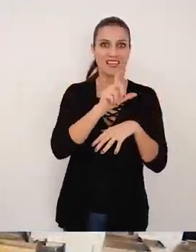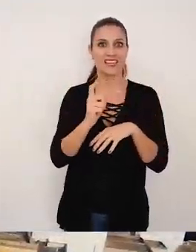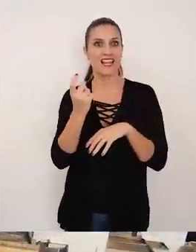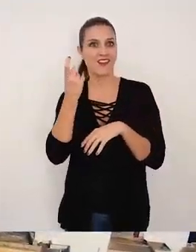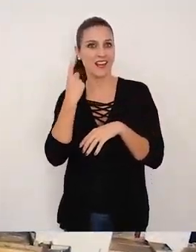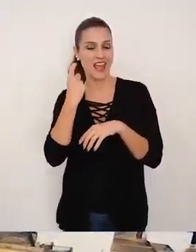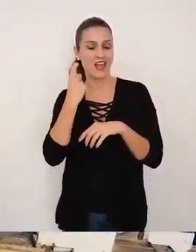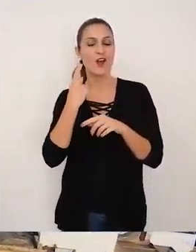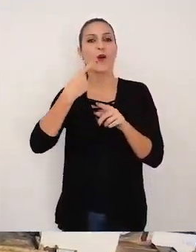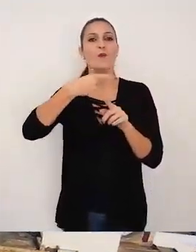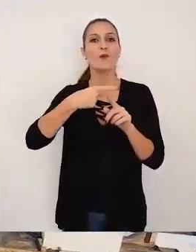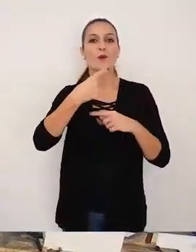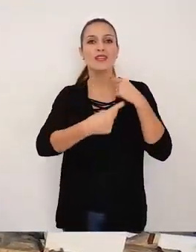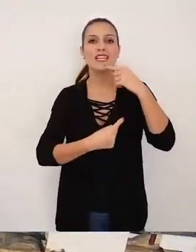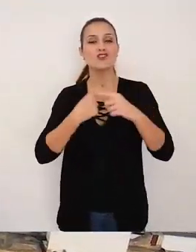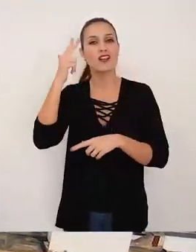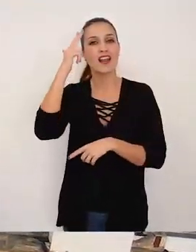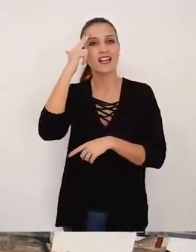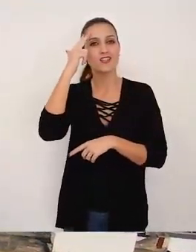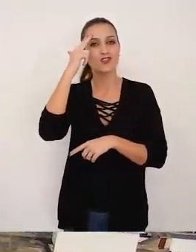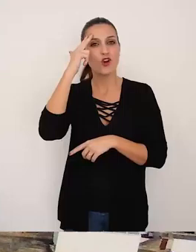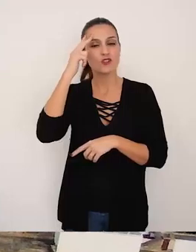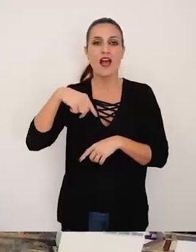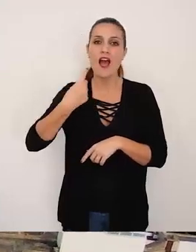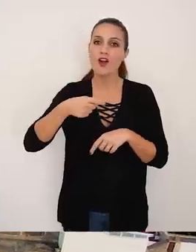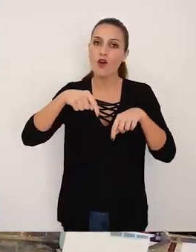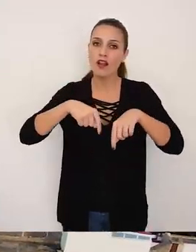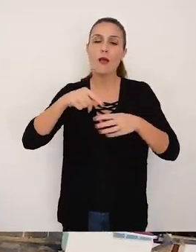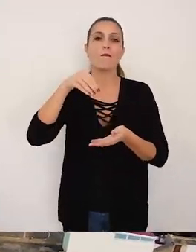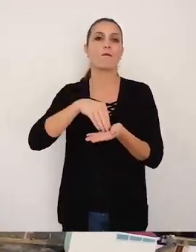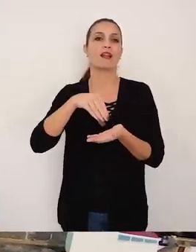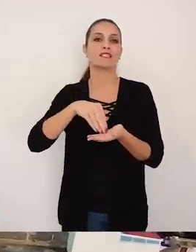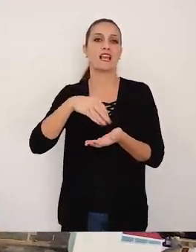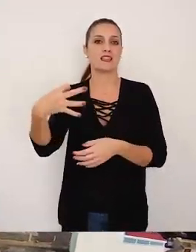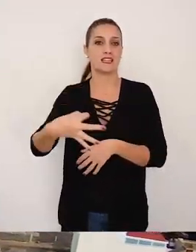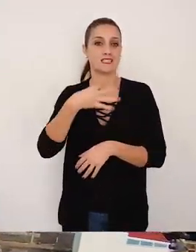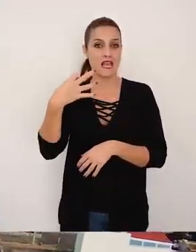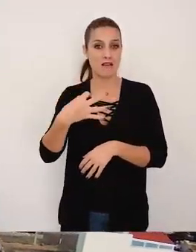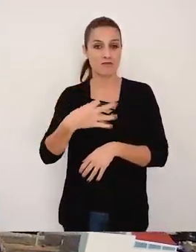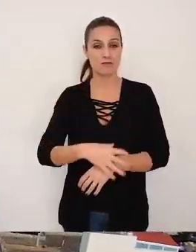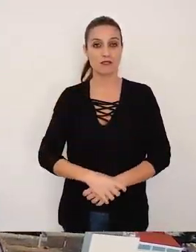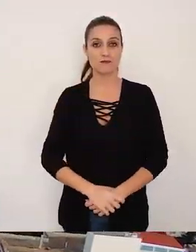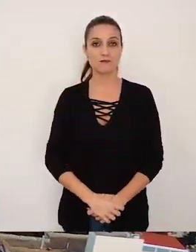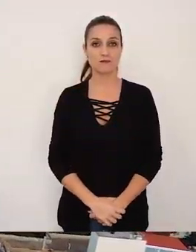religiosa ancora oggi presente nella vita comunitaria.